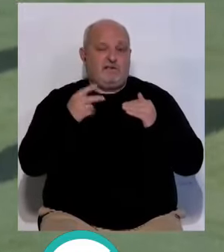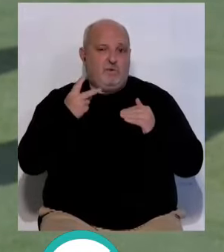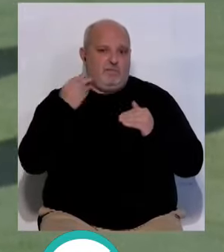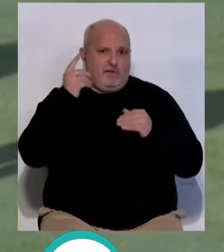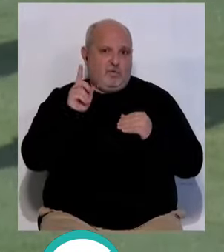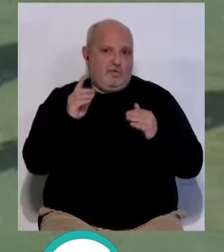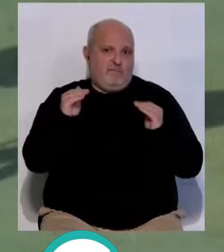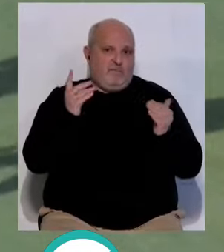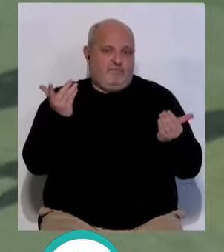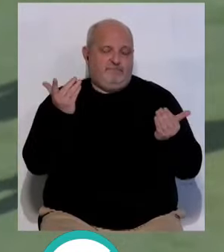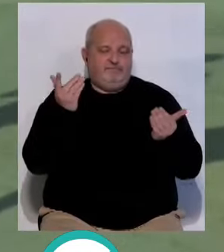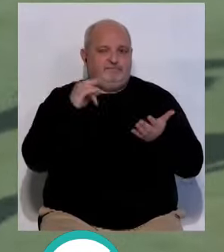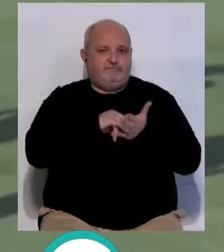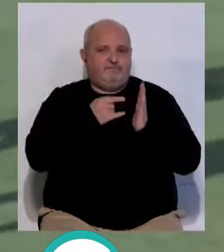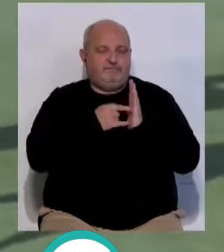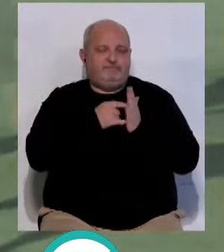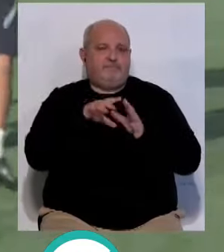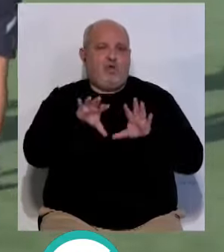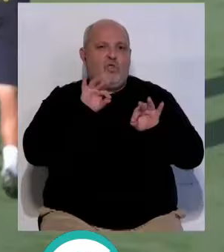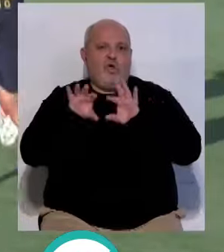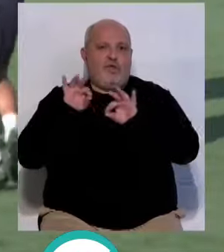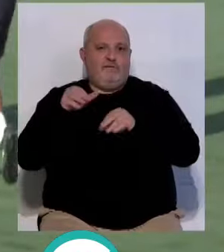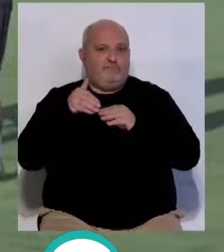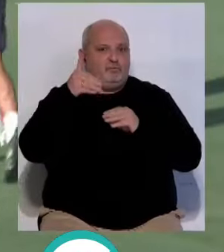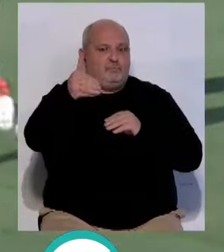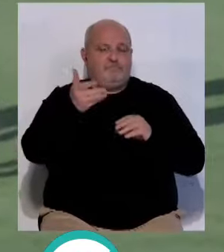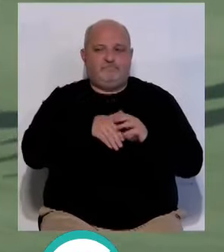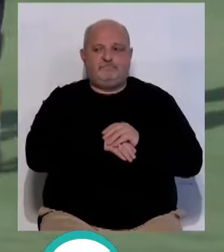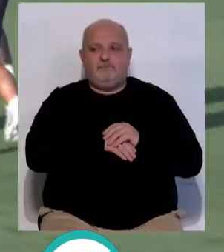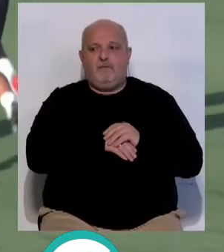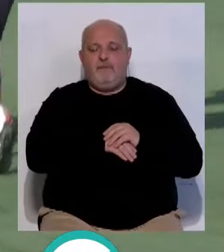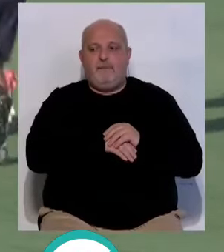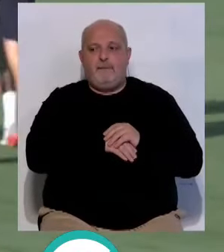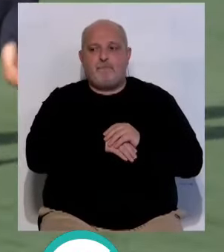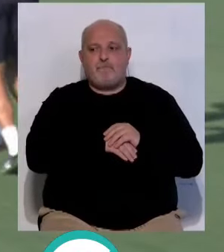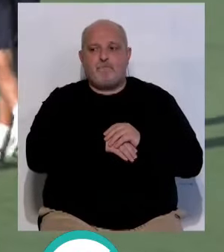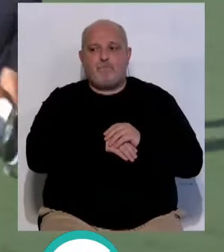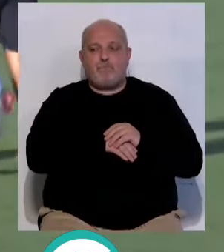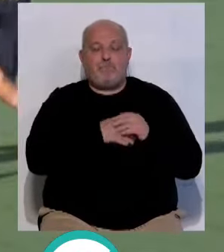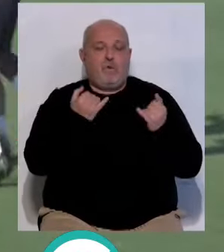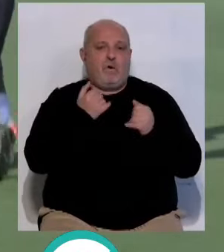un club tiene que plantearse todas las opciones de cara al futuro no ojalá que no eh has dicho